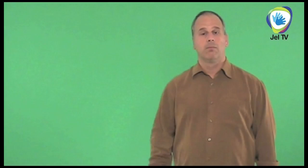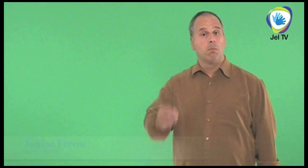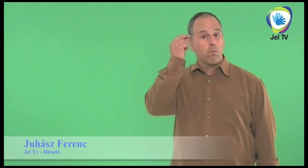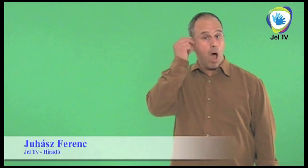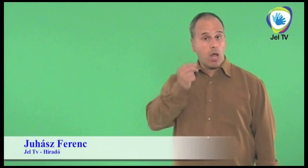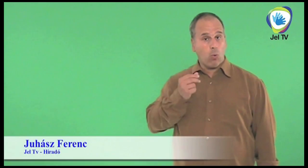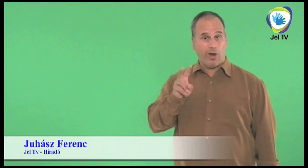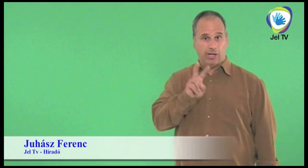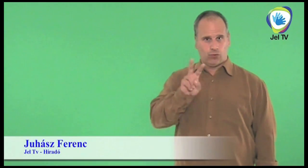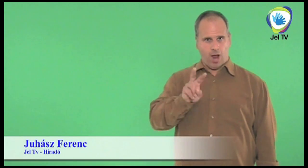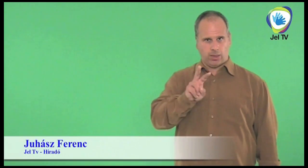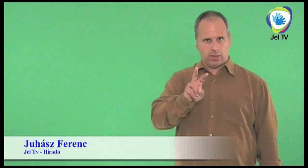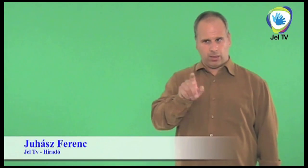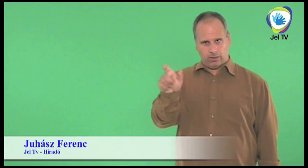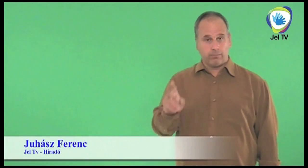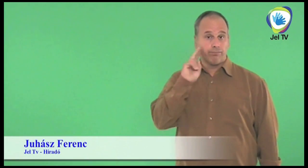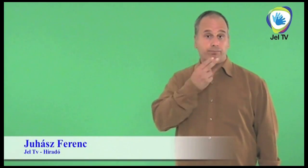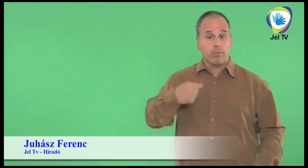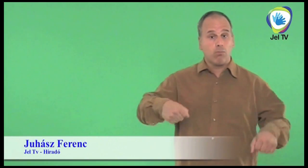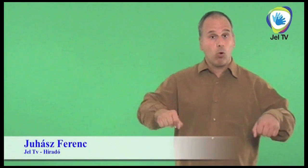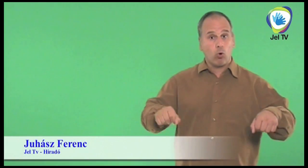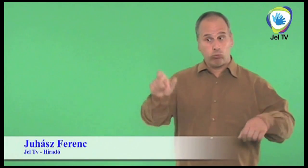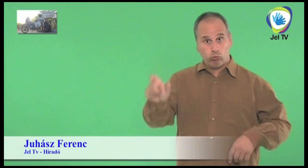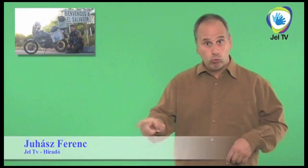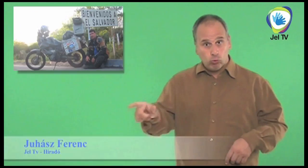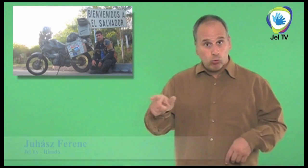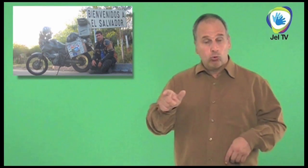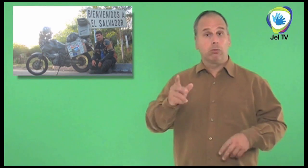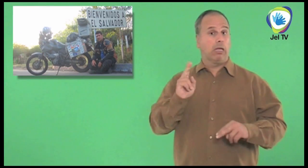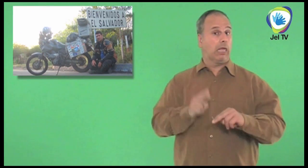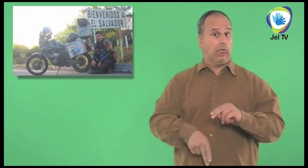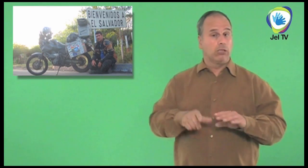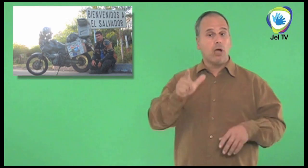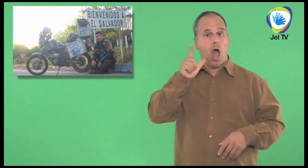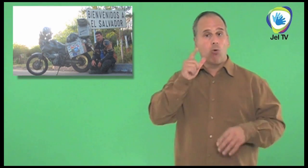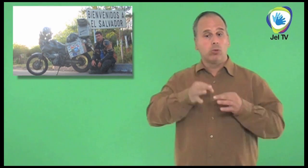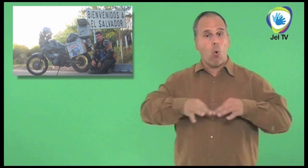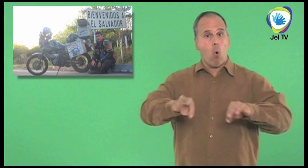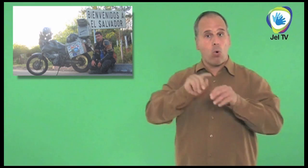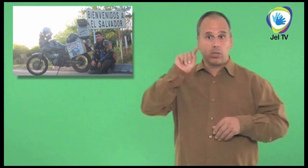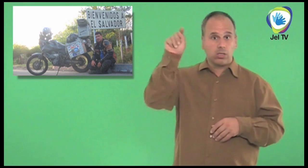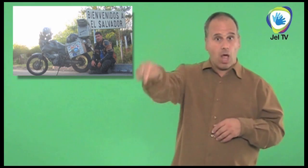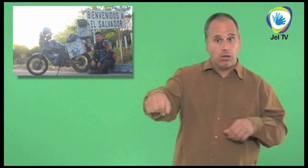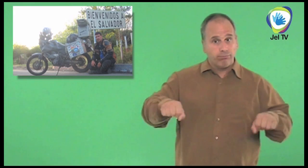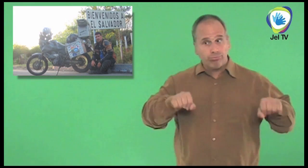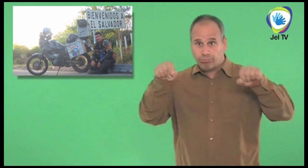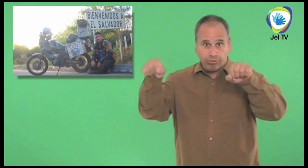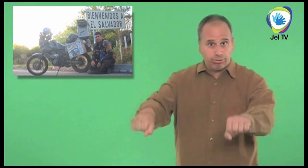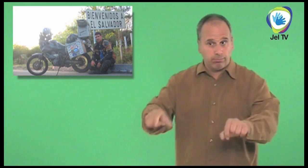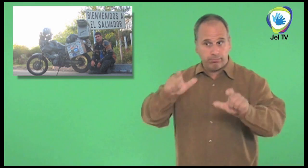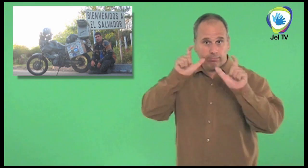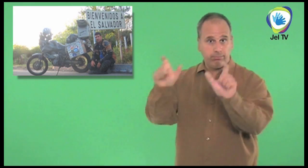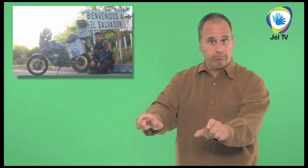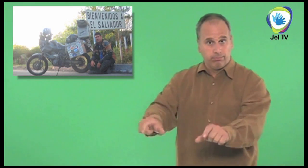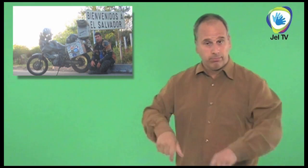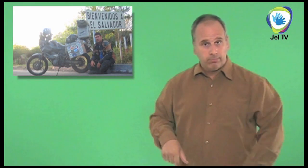Markó István siket motoros Laoszba érkezett.